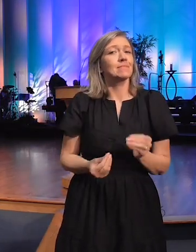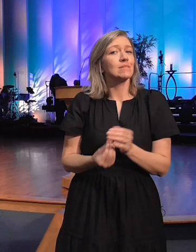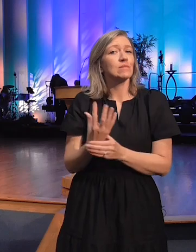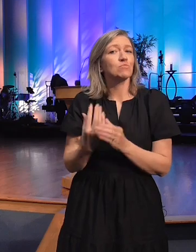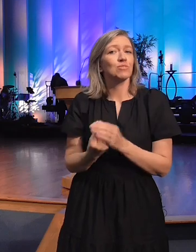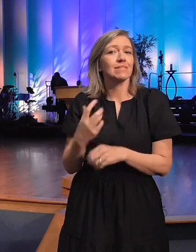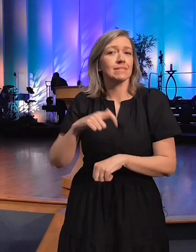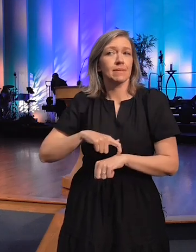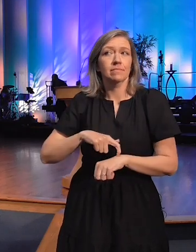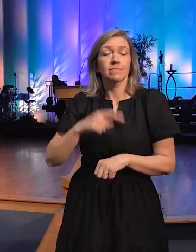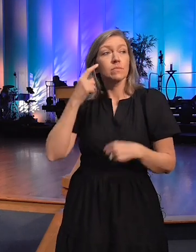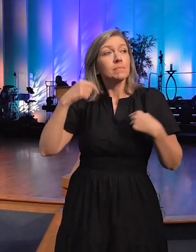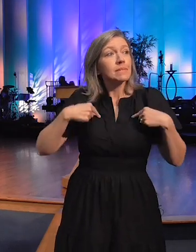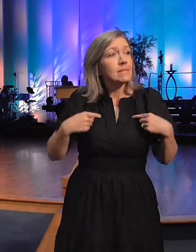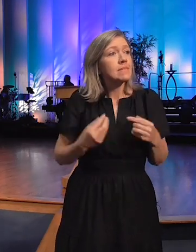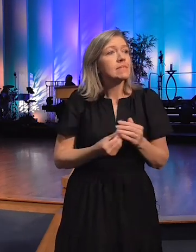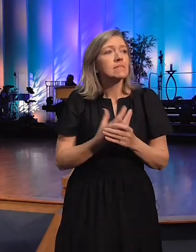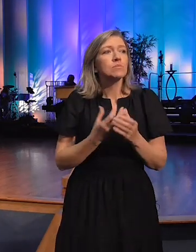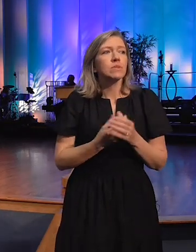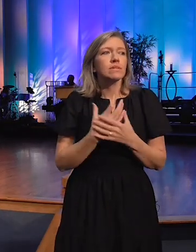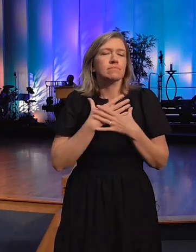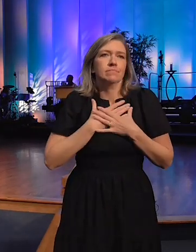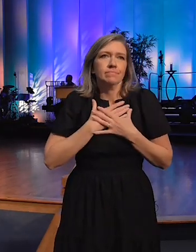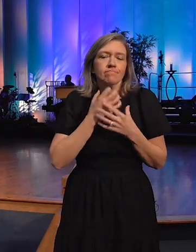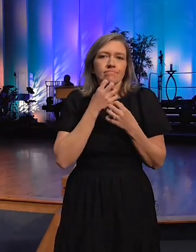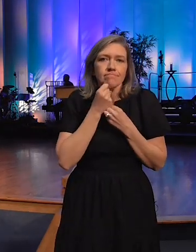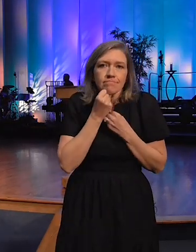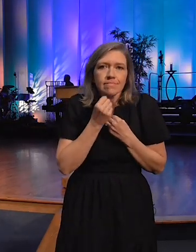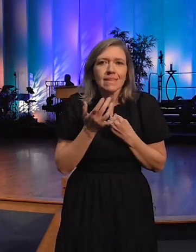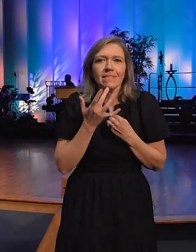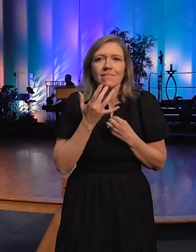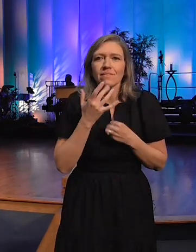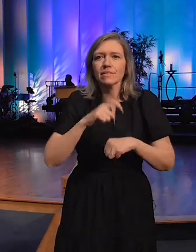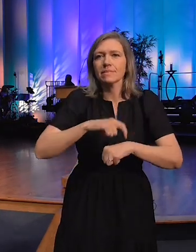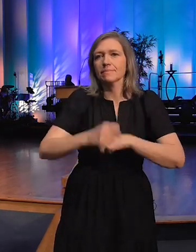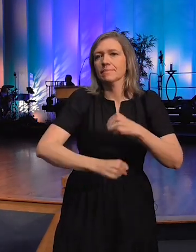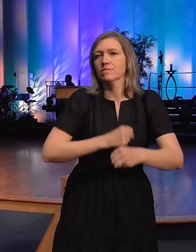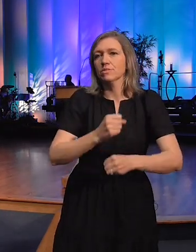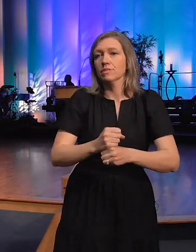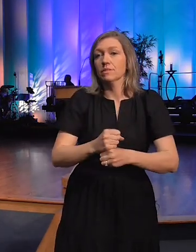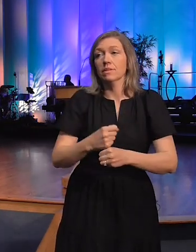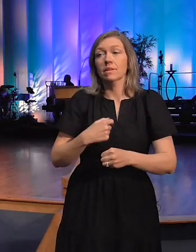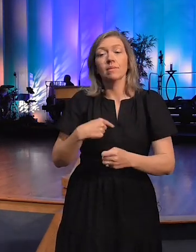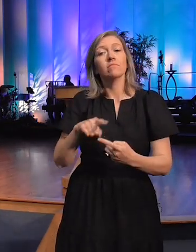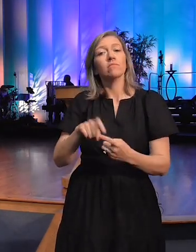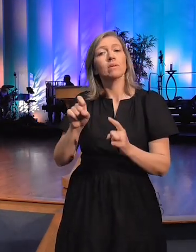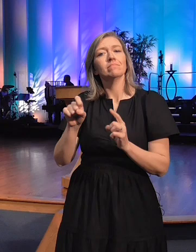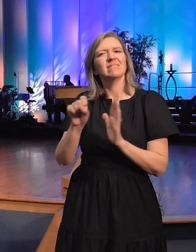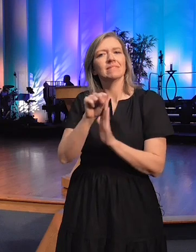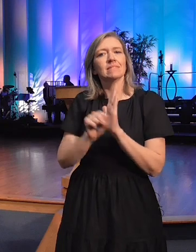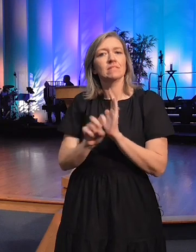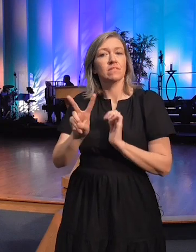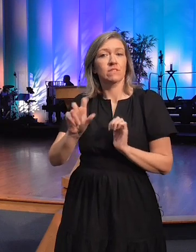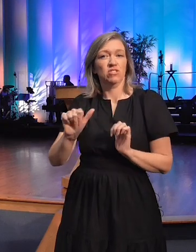mi estación favorita del año. uh, soy de Virginia, así que en esta época del año los cornejos están